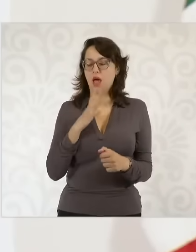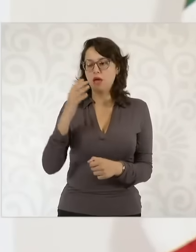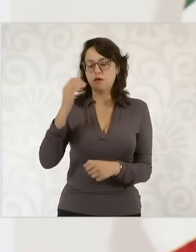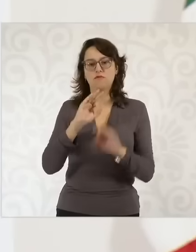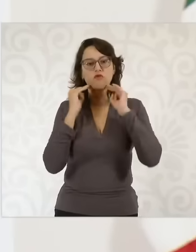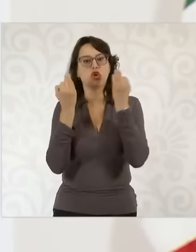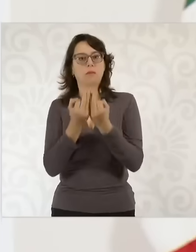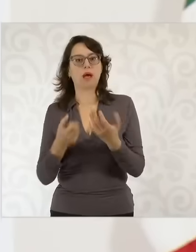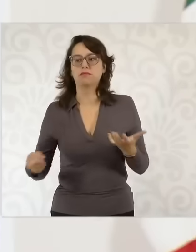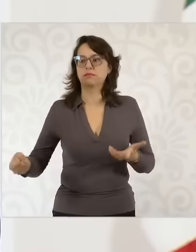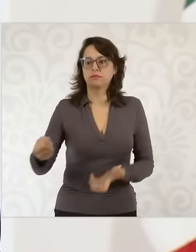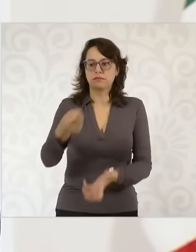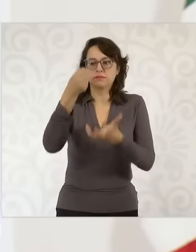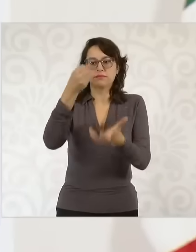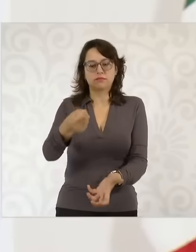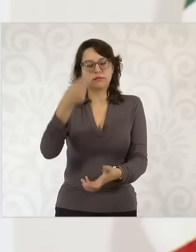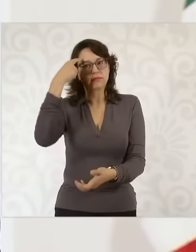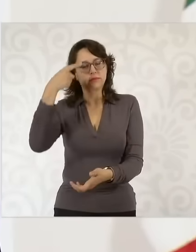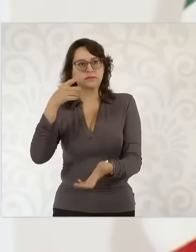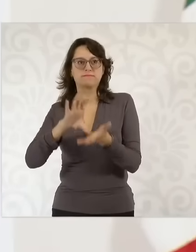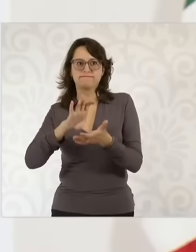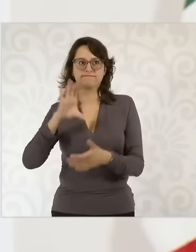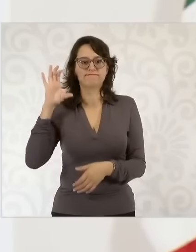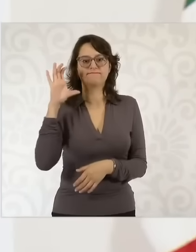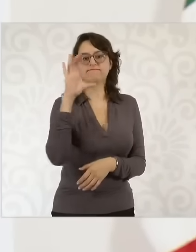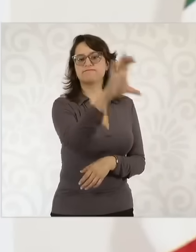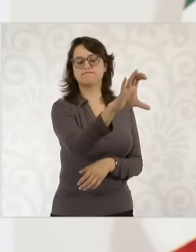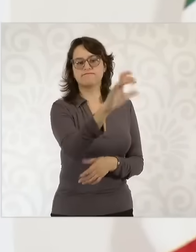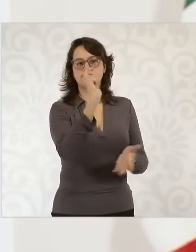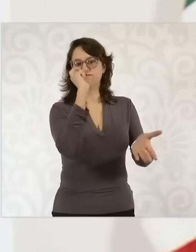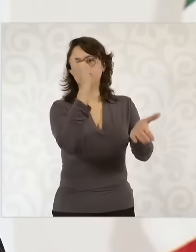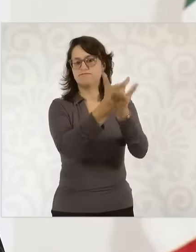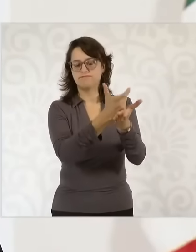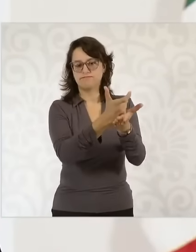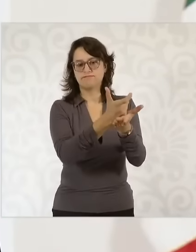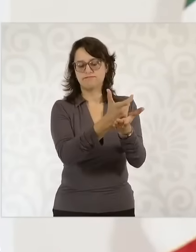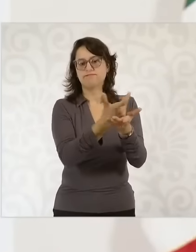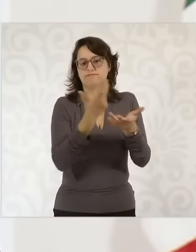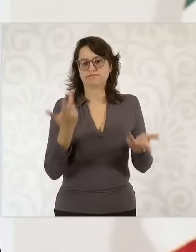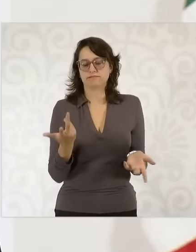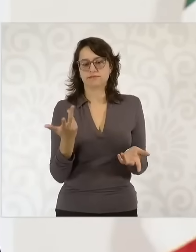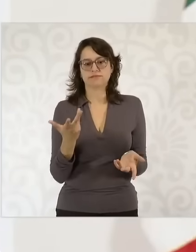tendientes a atender la deuda comercial y la deuda financiera, que como mencionábamos en el inicio a